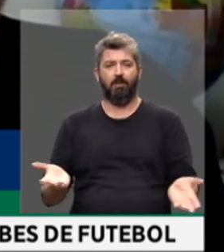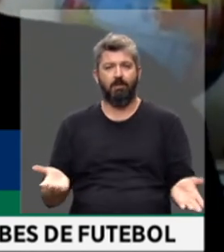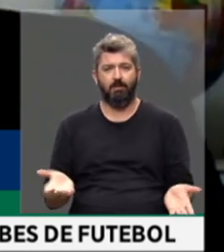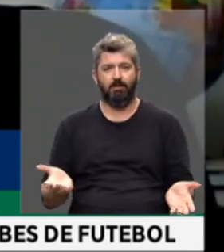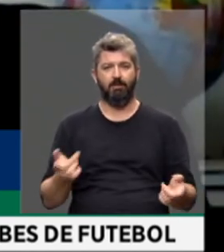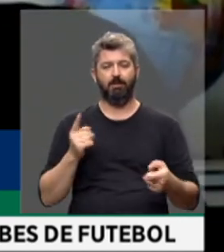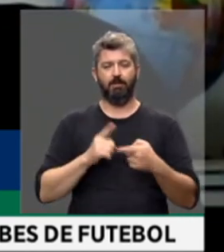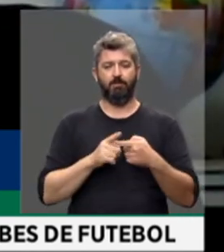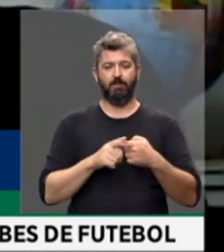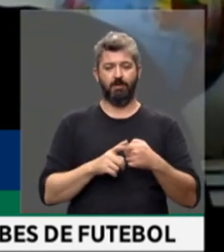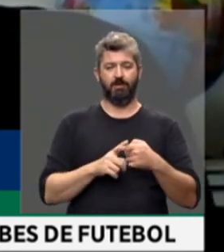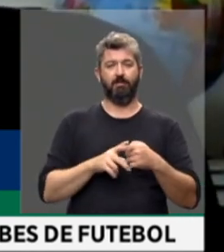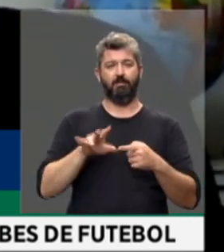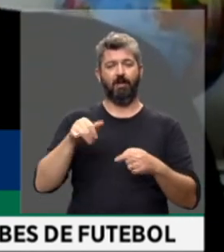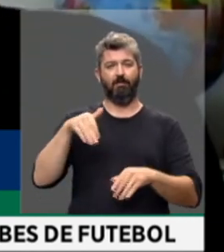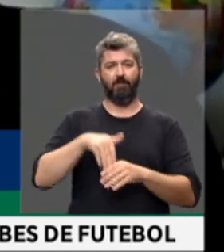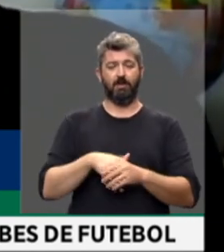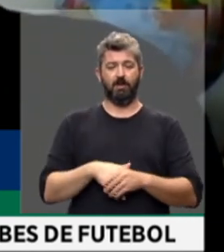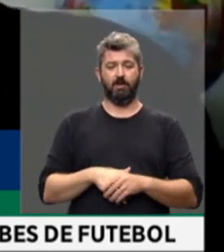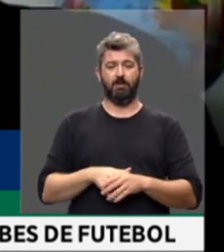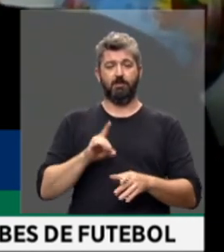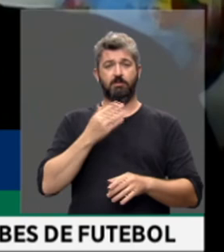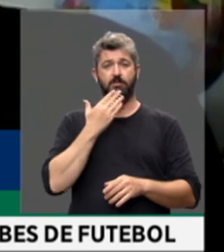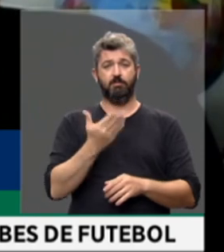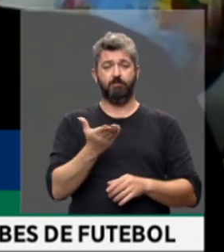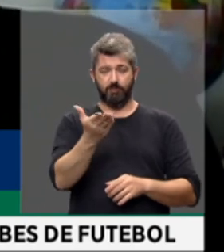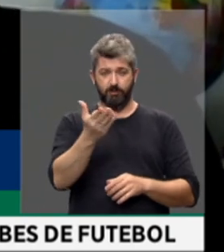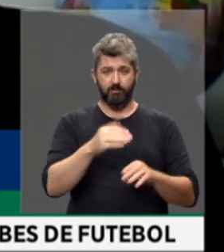AUMENTAR O SOM DO DEPUTADO. -- [DEPUTADO]: NÓS TEMOS TRÊS DESTAQUES, SENHOR PRESIDENTE. OS TRÊS...